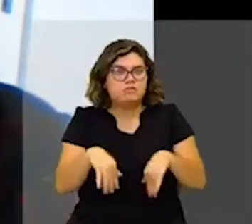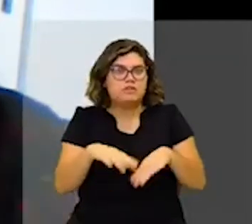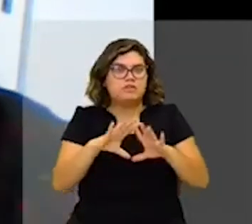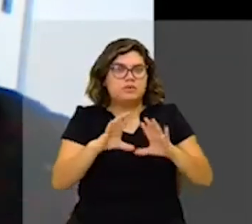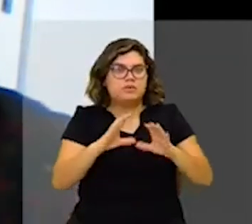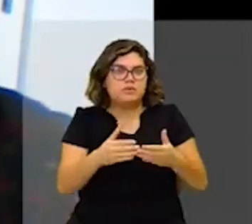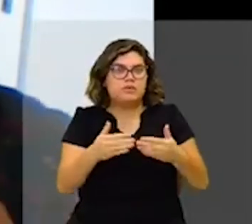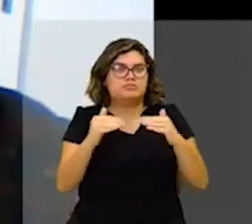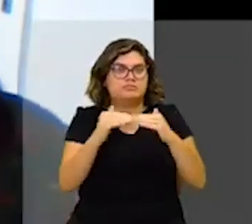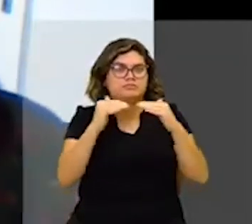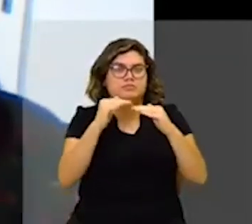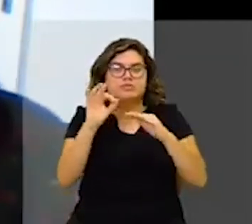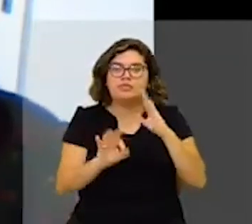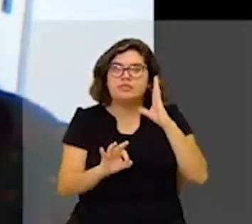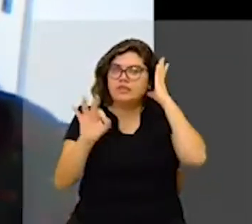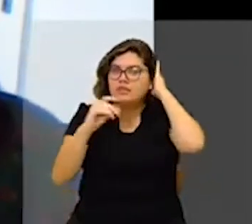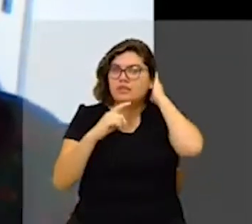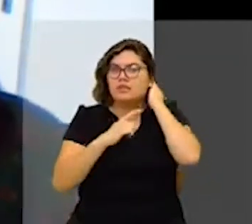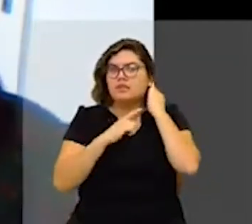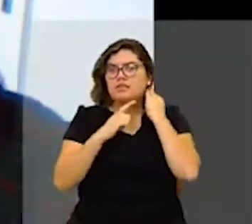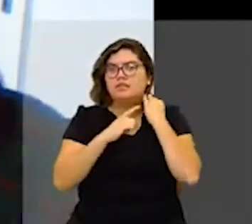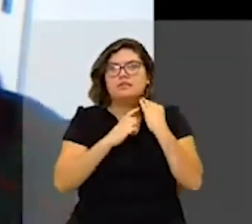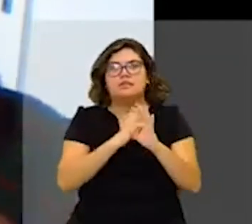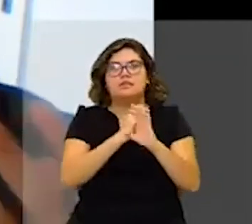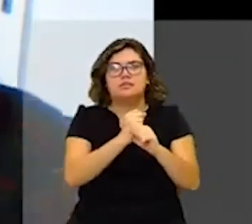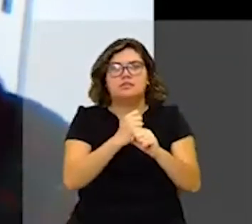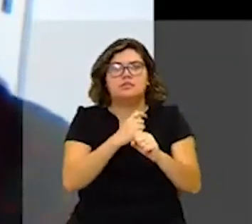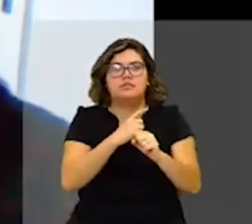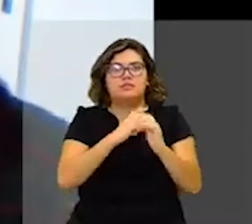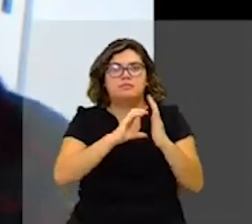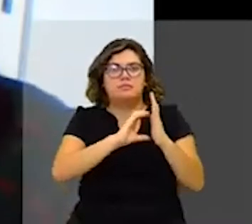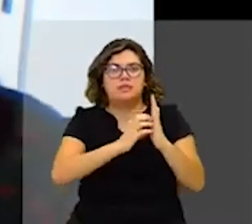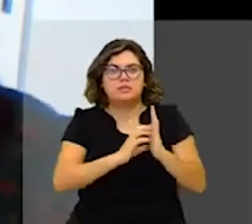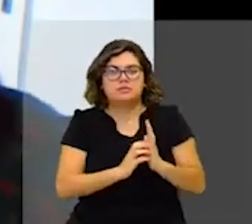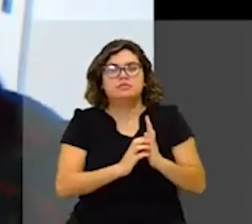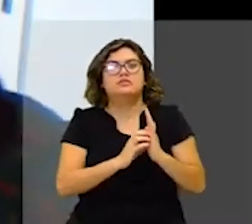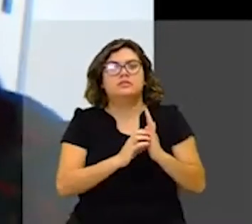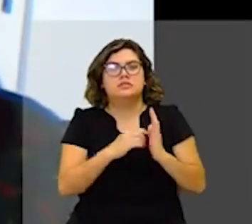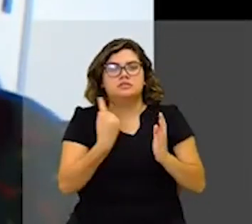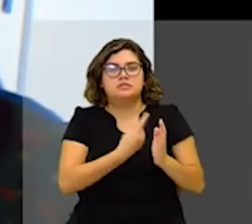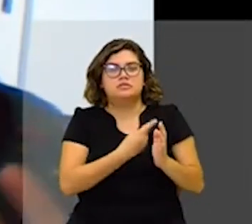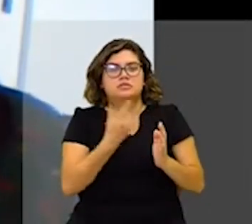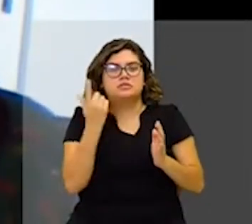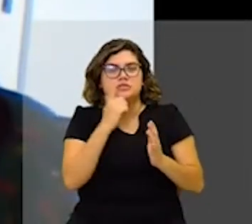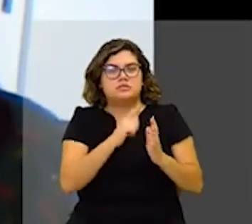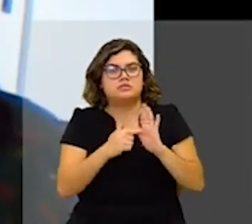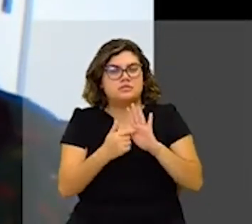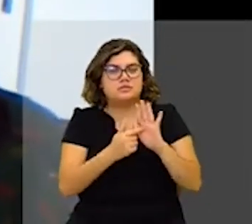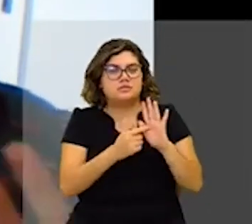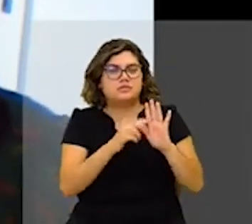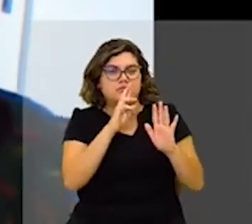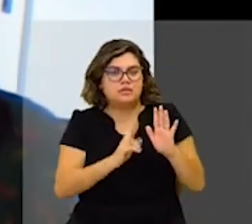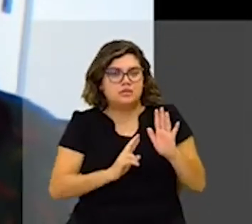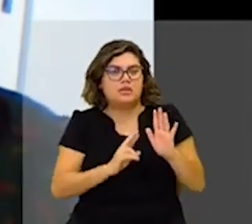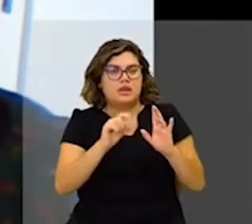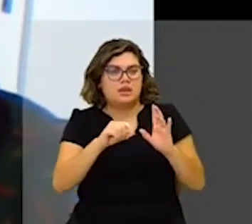a reduzir os partidos do qual é possível de resultar em partidos mais fortes ou a gente tem